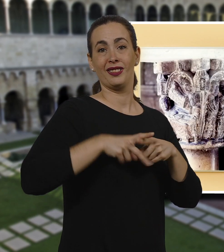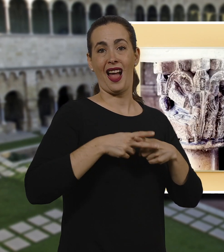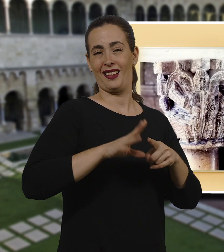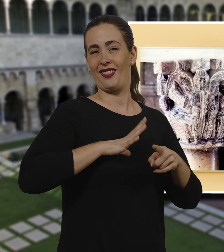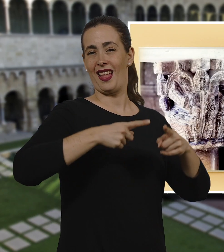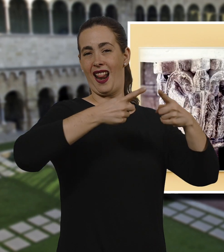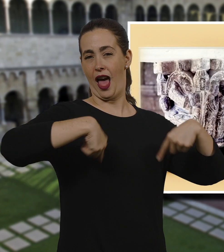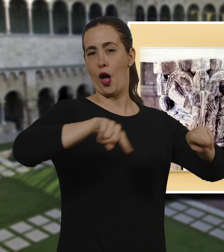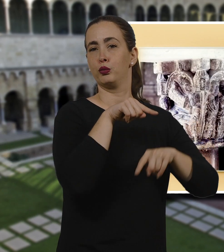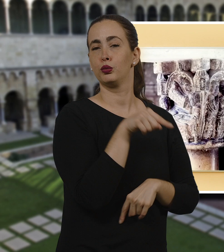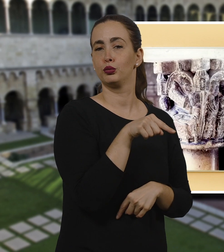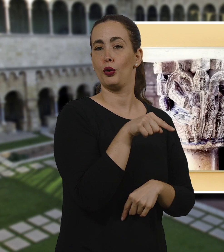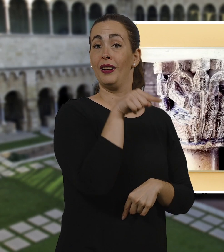El segon taller del claustre